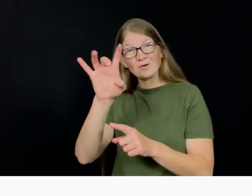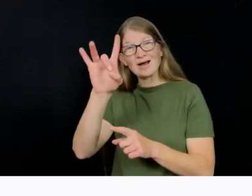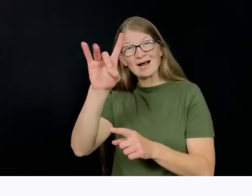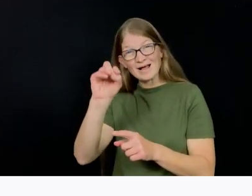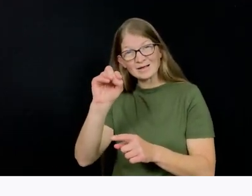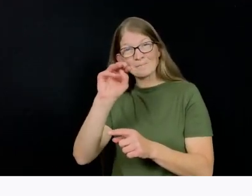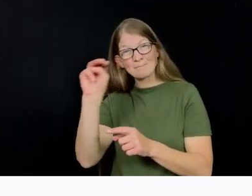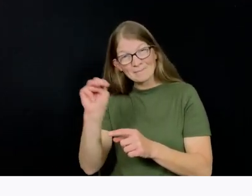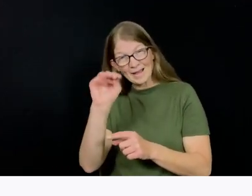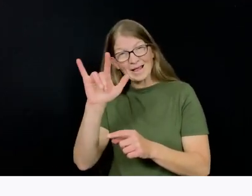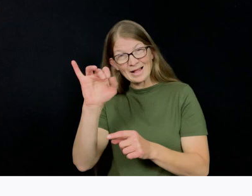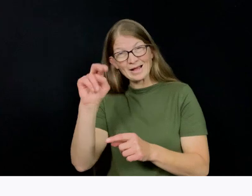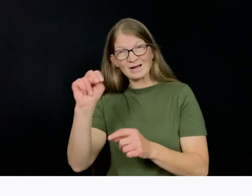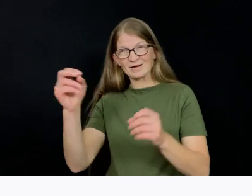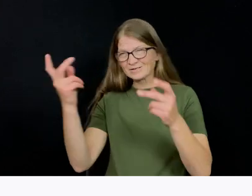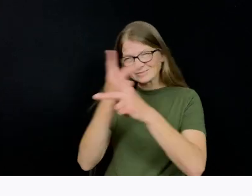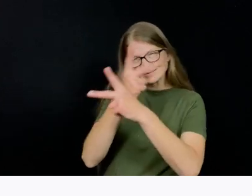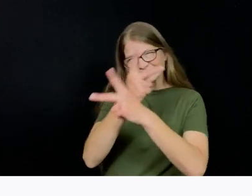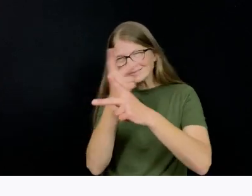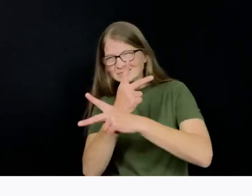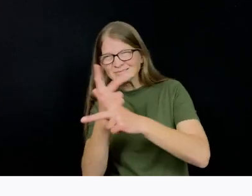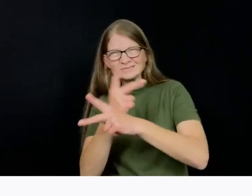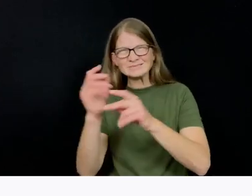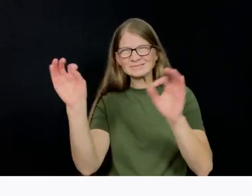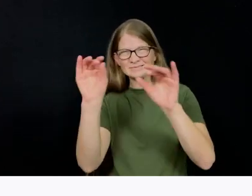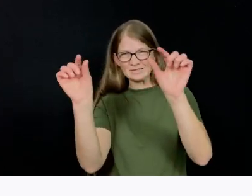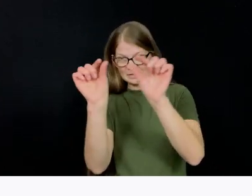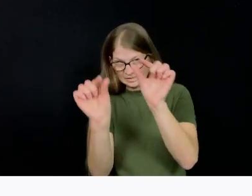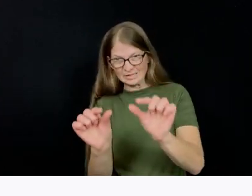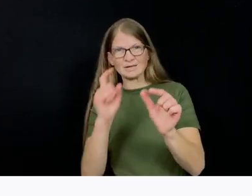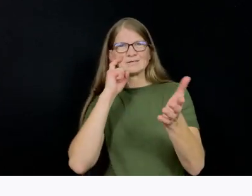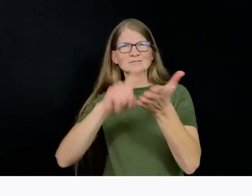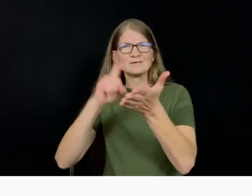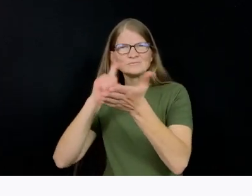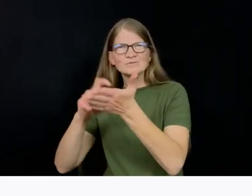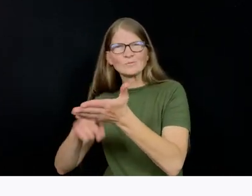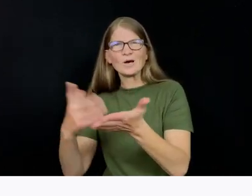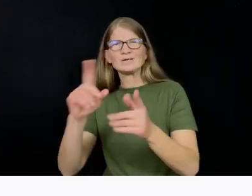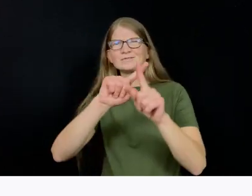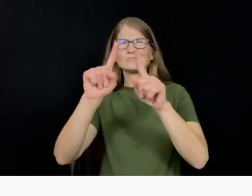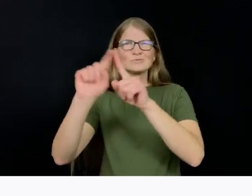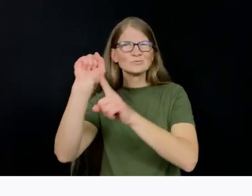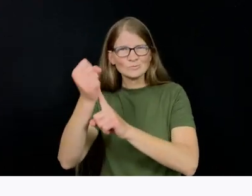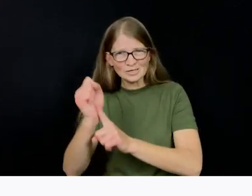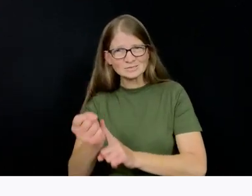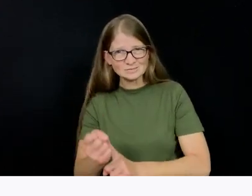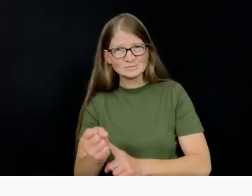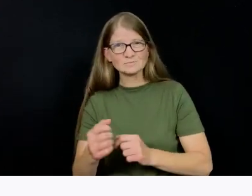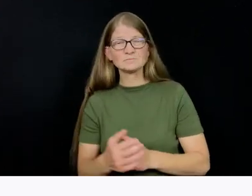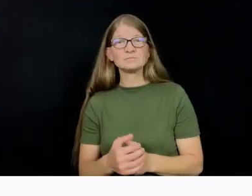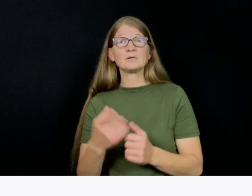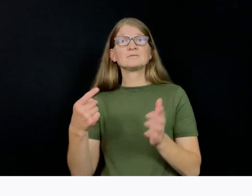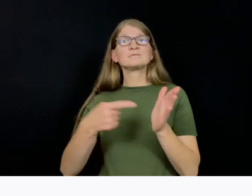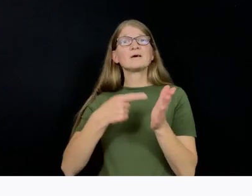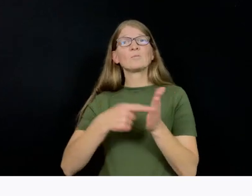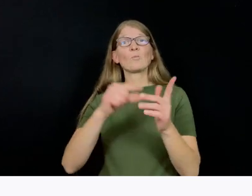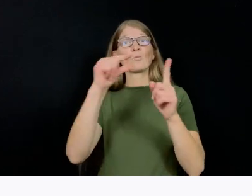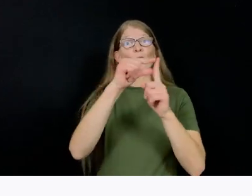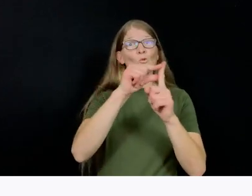يمكنها نمذجة الحالات الغريبة التي تحصل عند معلمة تشغيل قصوى بشكل أفضل في أخطائنا مثل عندما تحتاجون إلى سياقٍ لمعرفة أن ما يبدو وكأنه كلمة مكتوبة بشكلٍ صحيح